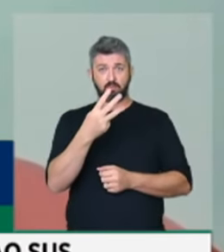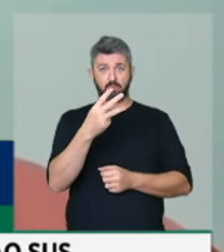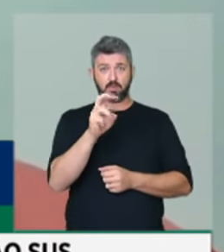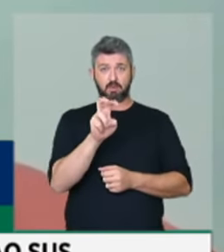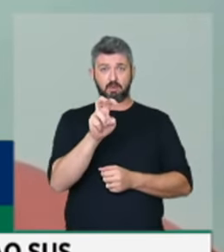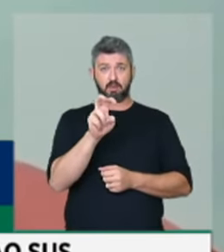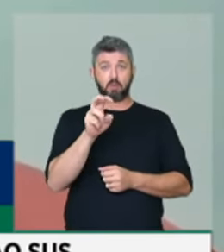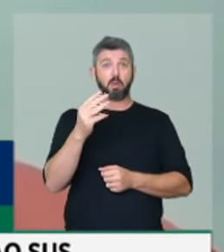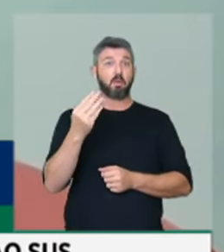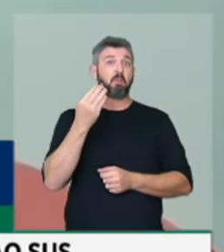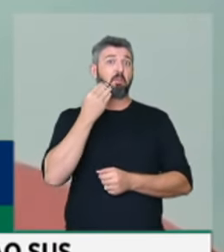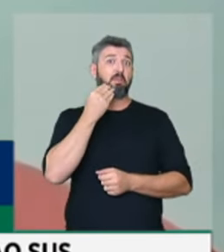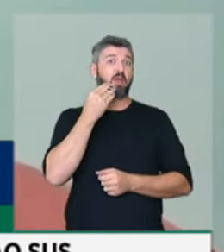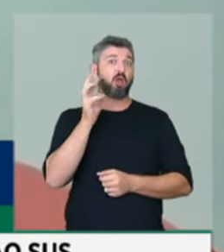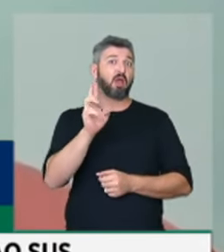CRISE SUPERIOR INCLUSIVE A DO